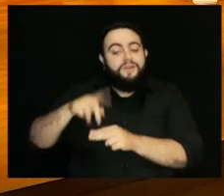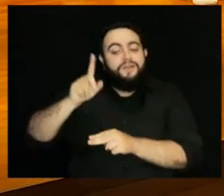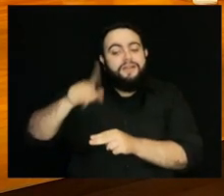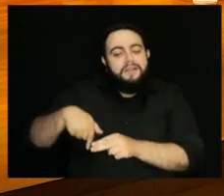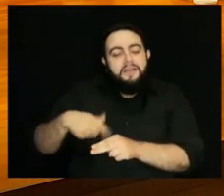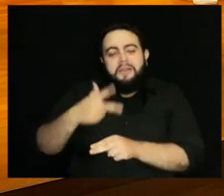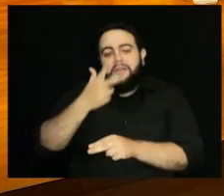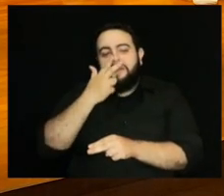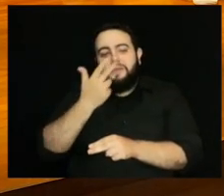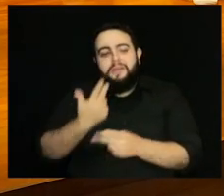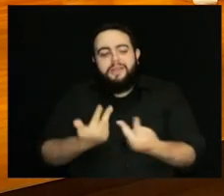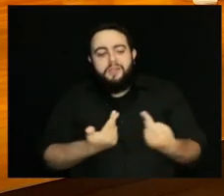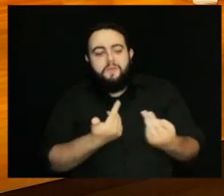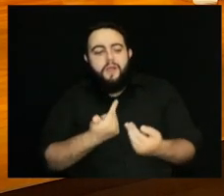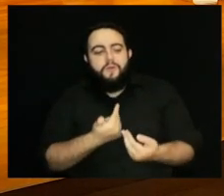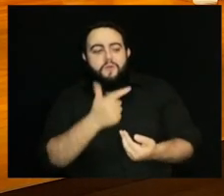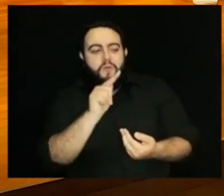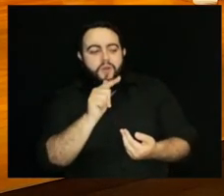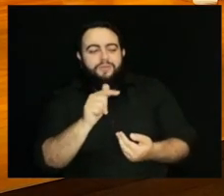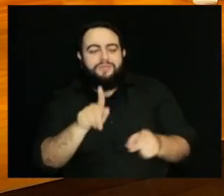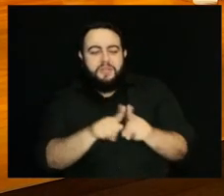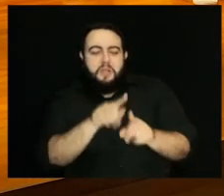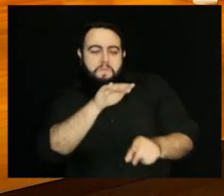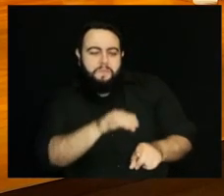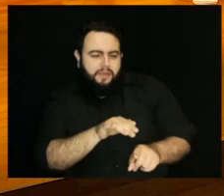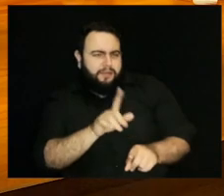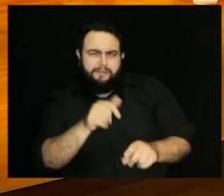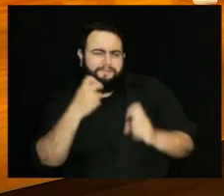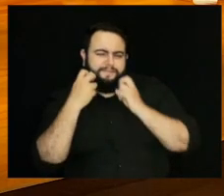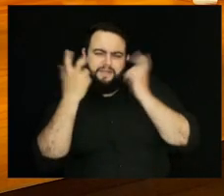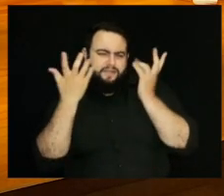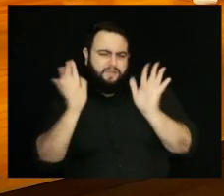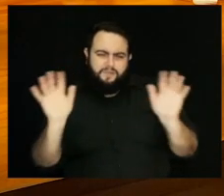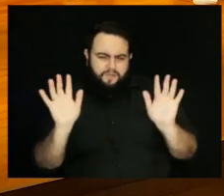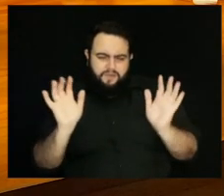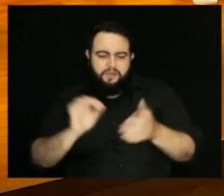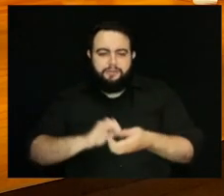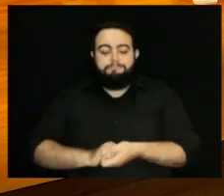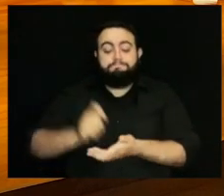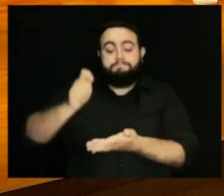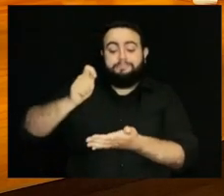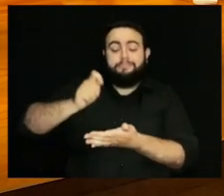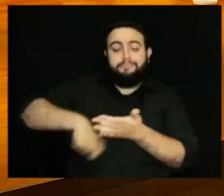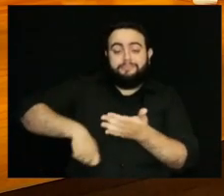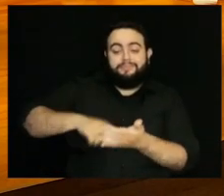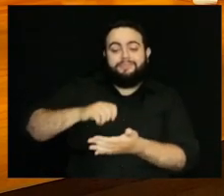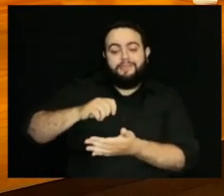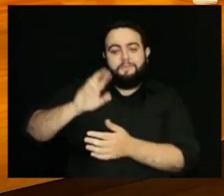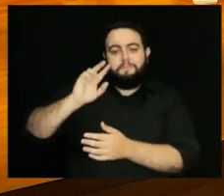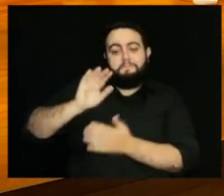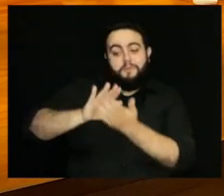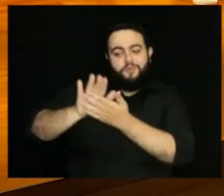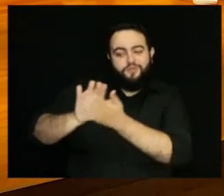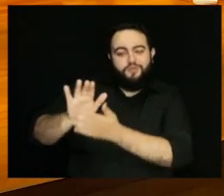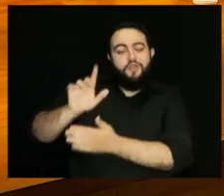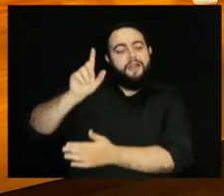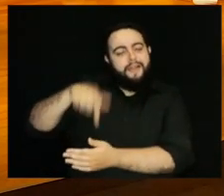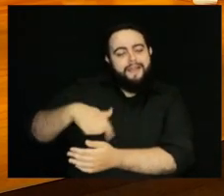vergonhosa assim né, assinada pelo Carlos Imperial né, produzido pelo Carlos Imperial. Mas a partir do